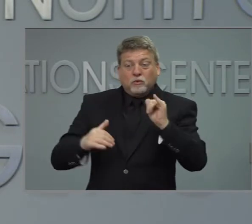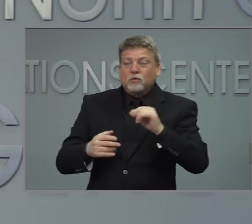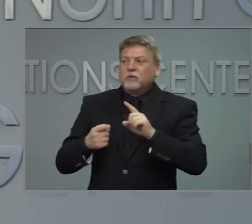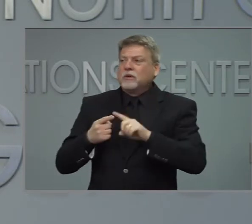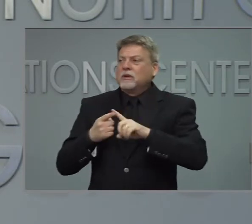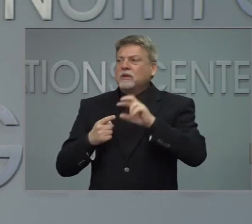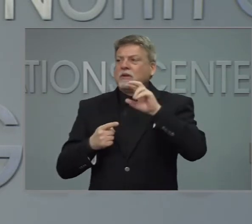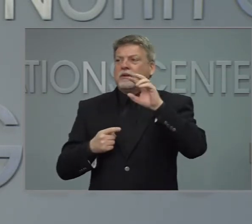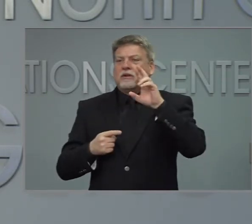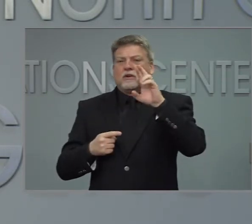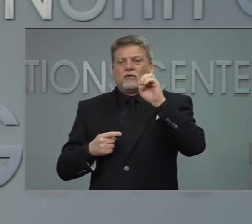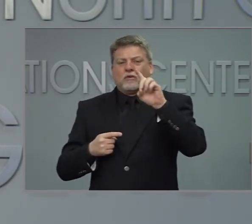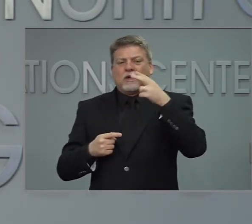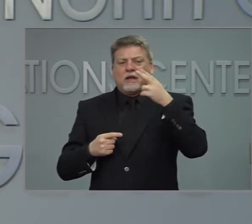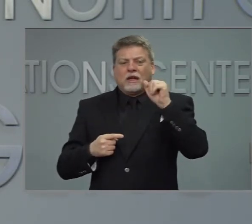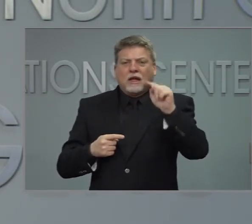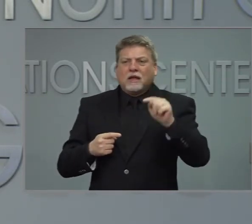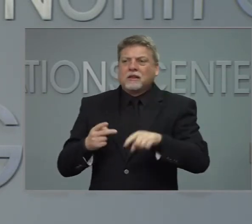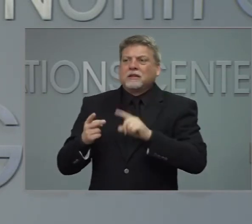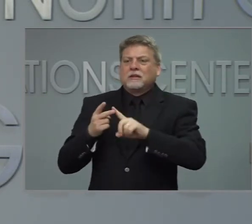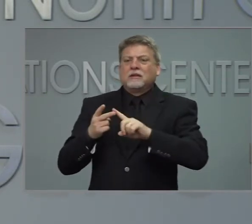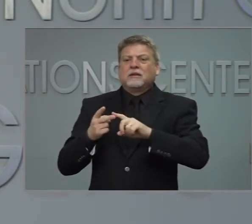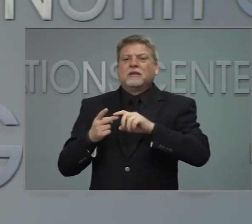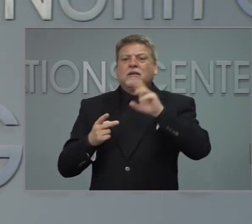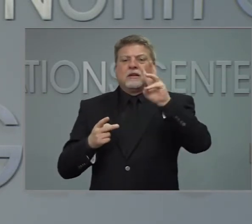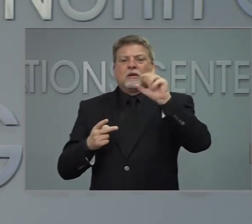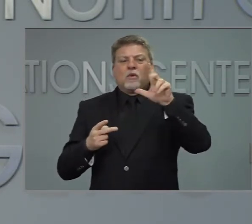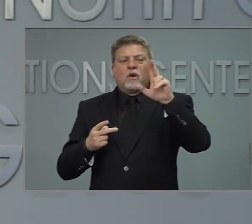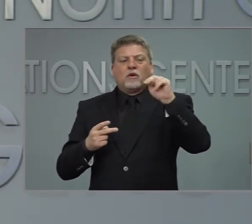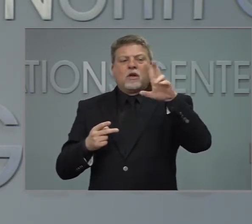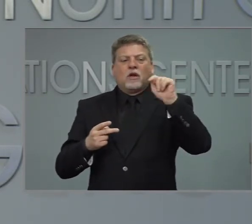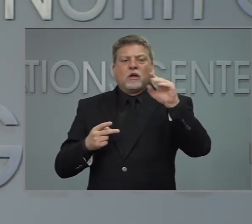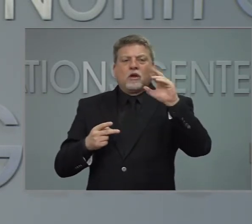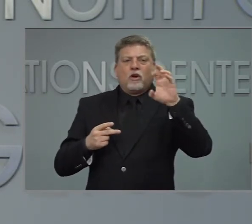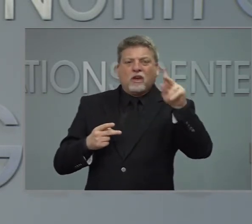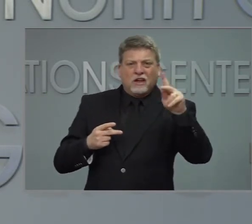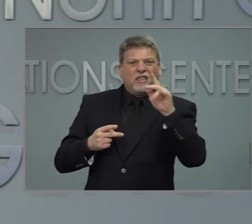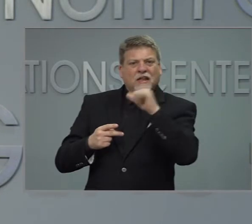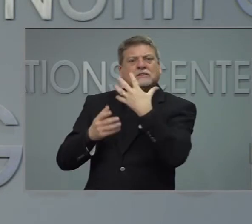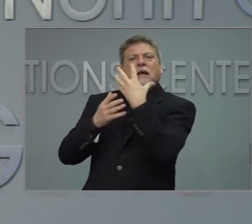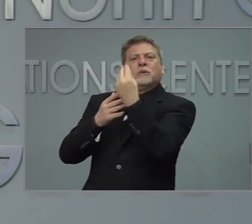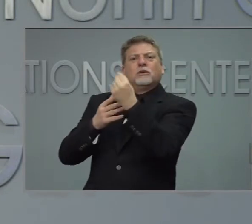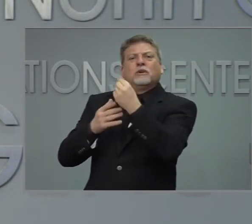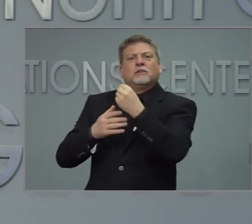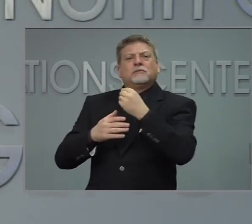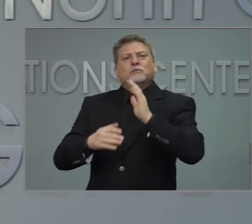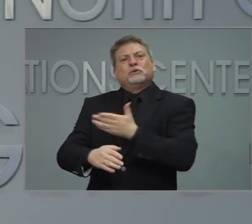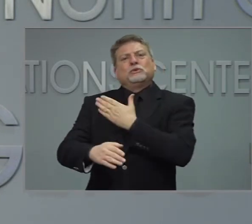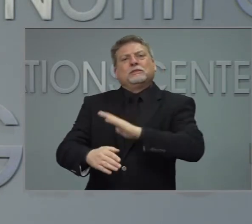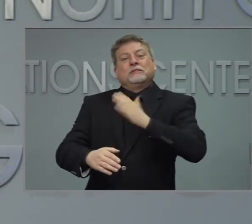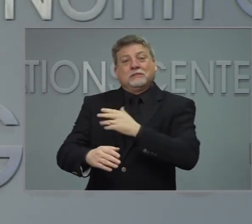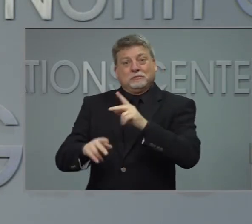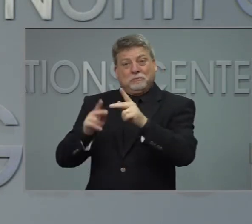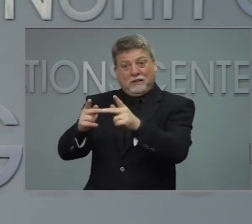y qué qué es lo que van a pasar para cuando ya del Estado abrir toda los los eventos al aire